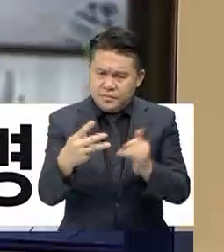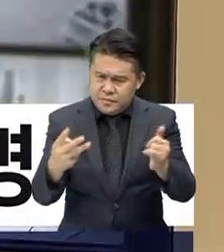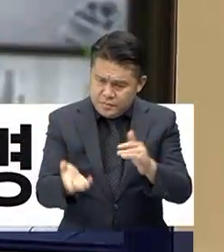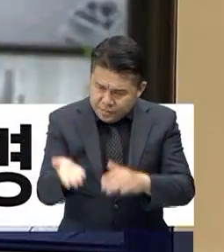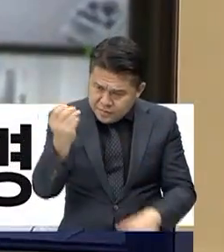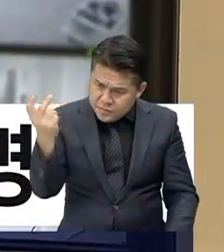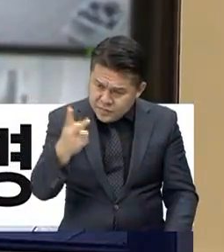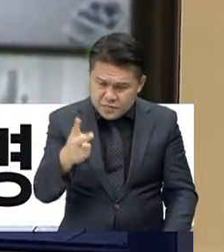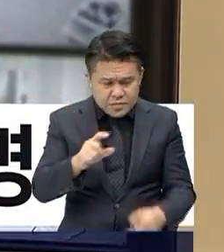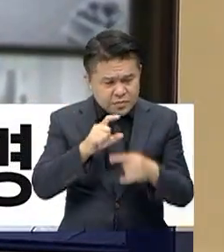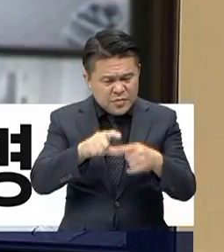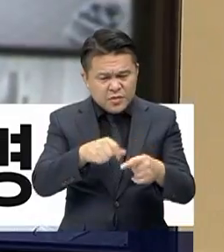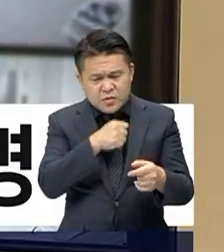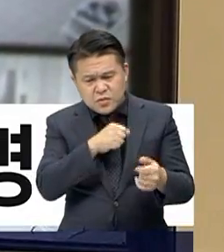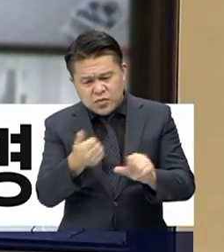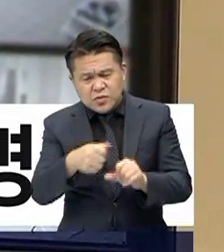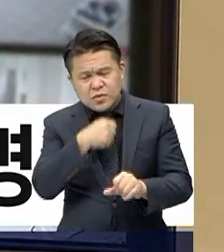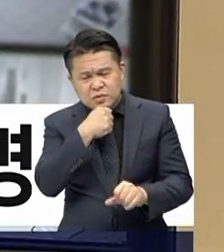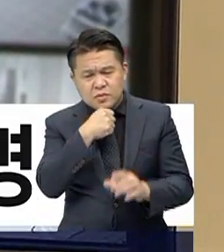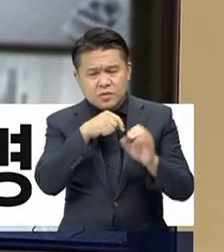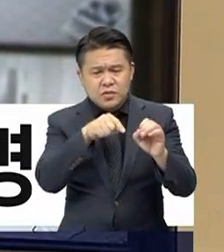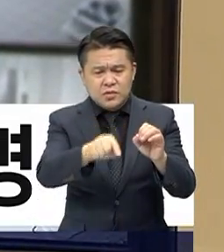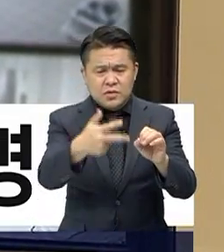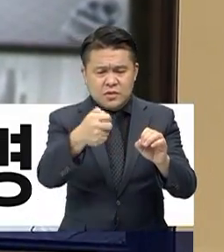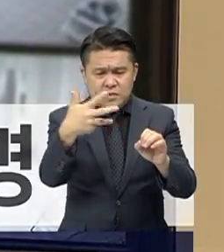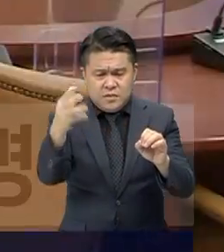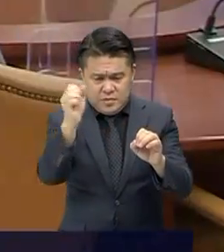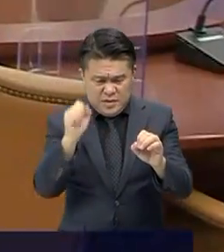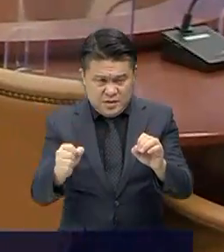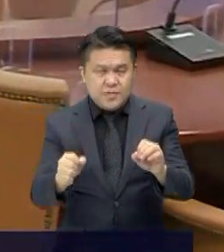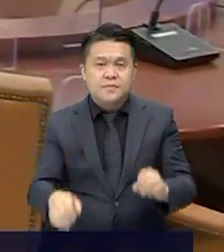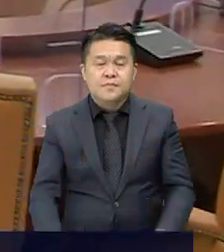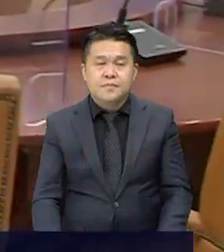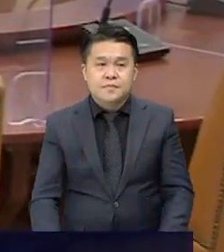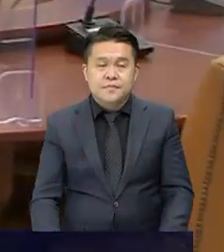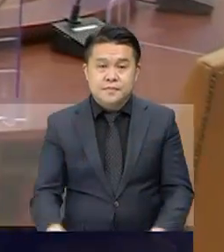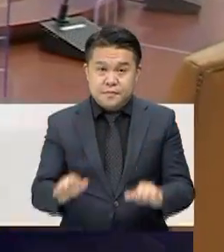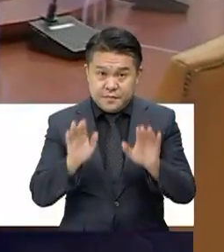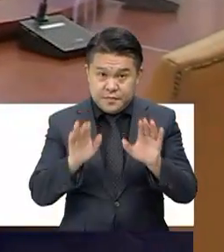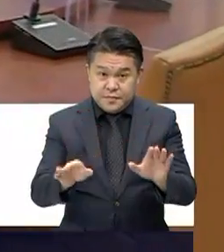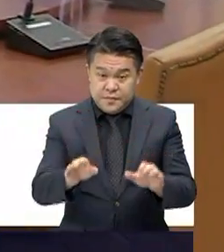명을 넘겼고 평균 치명률은 0.78%입니다. 정부는 중환자, 사망자, 감염재생산지수